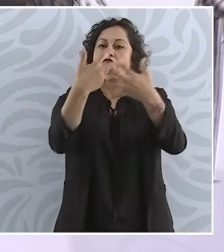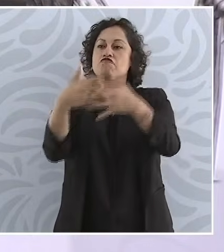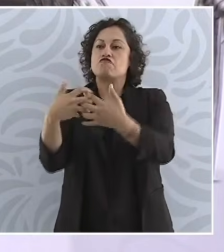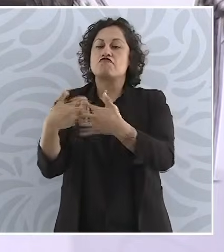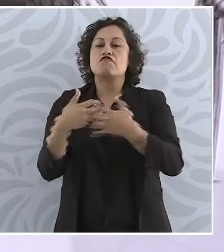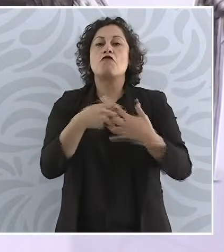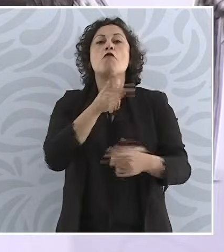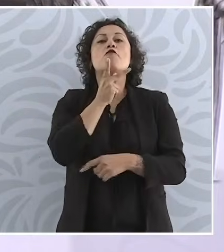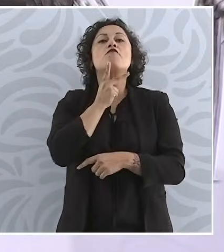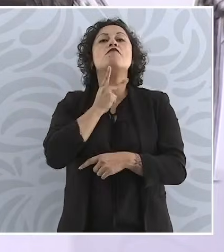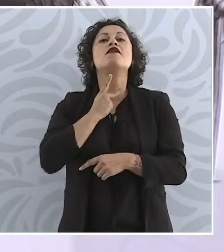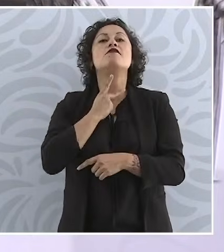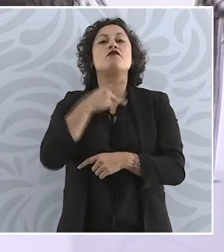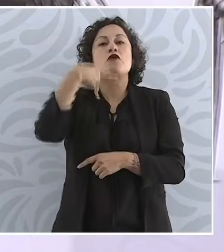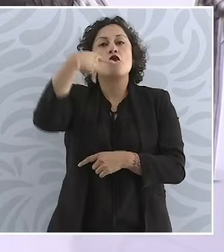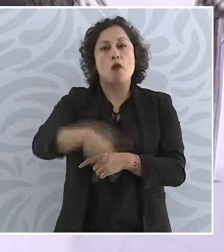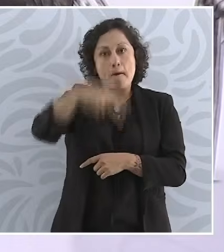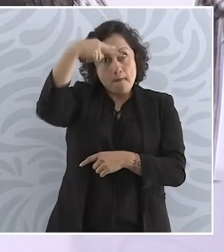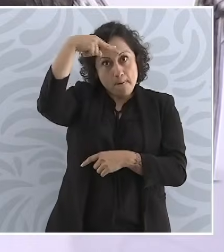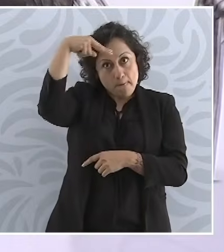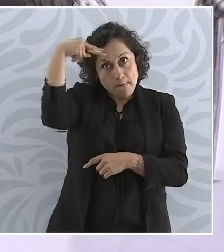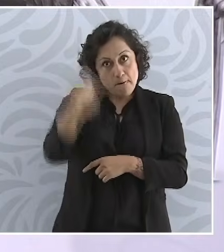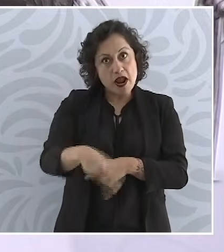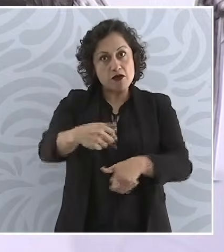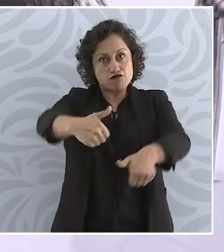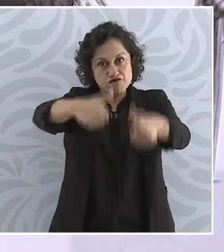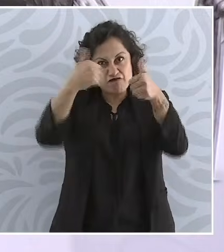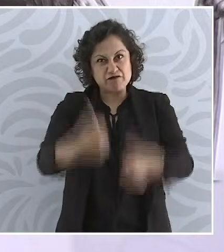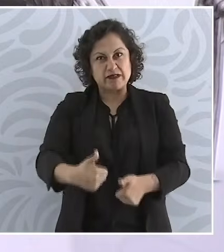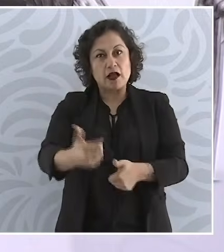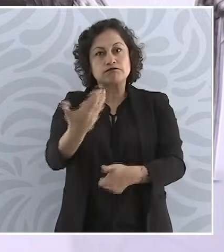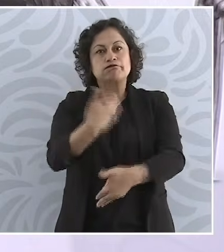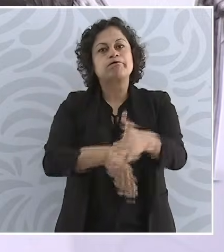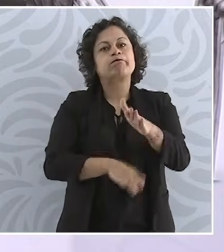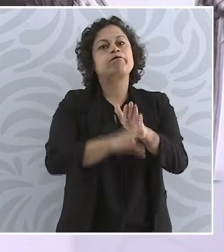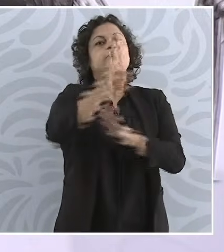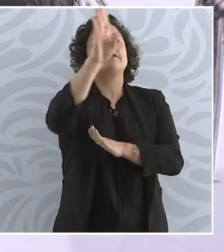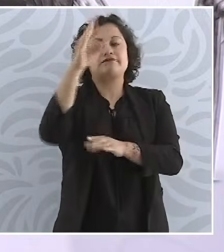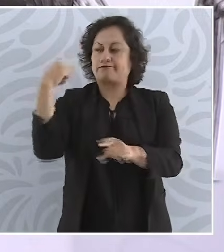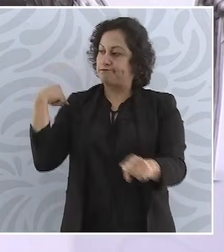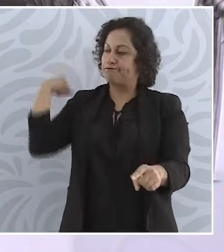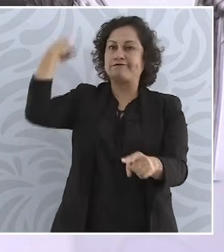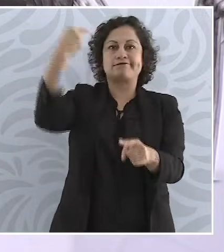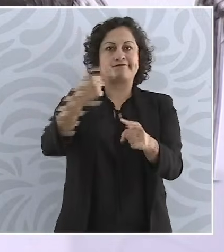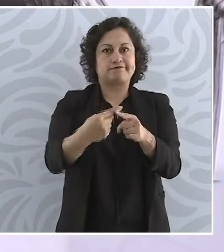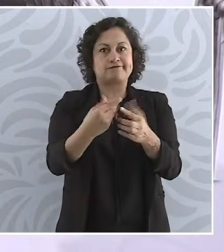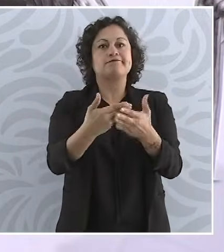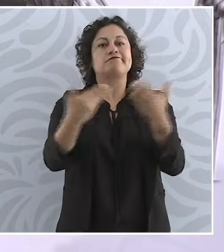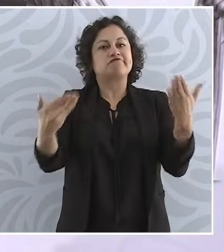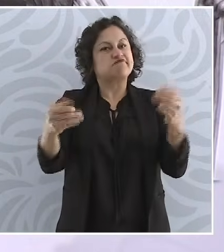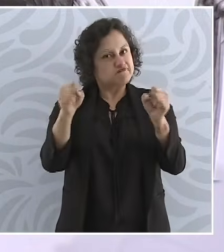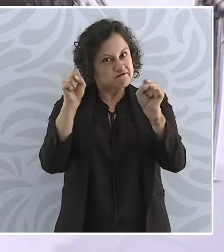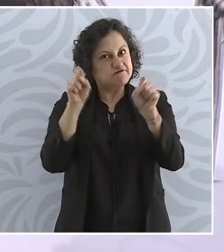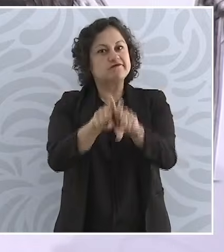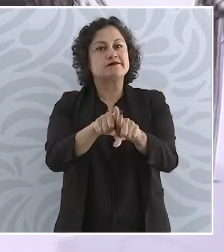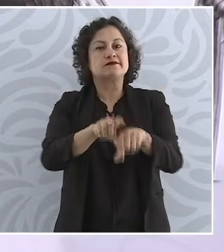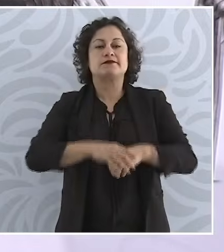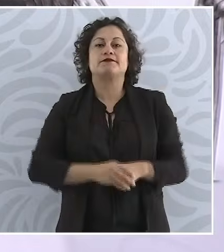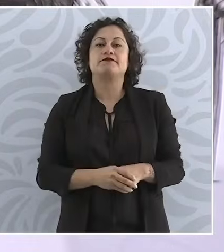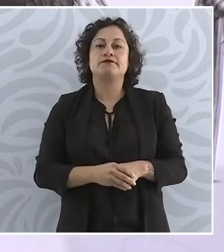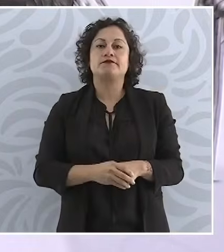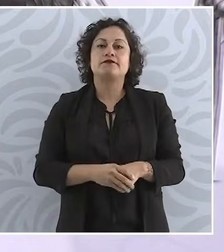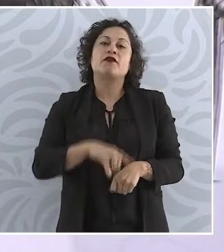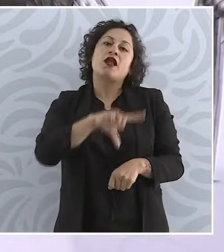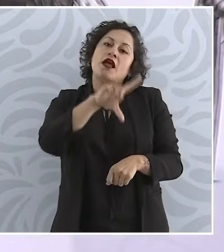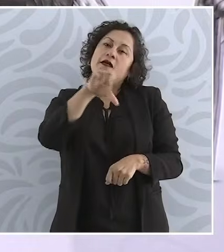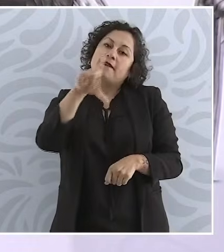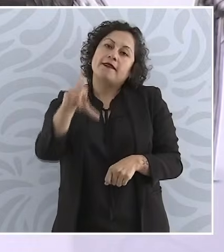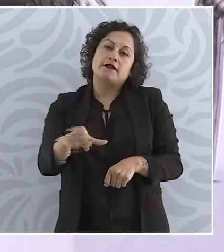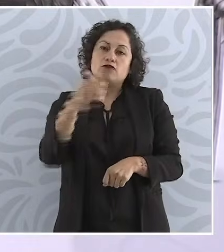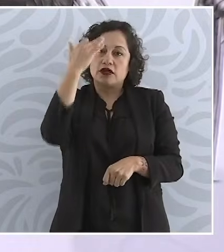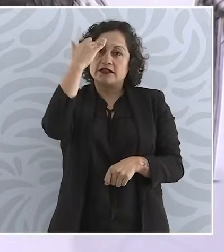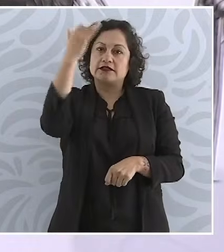desarrollo del país hasta nuestros días tiempo después el presidente López Mateos Incluso